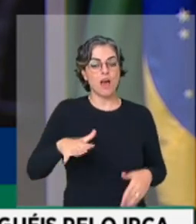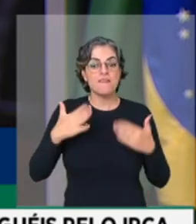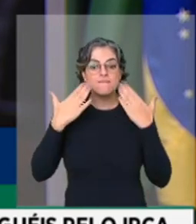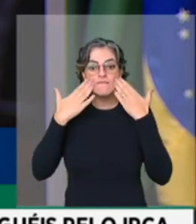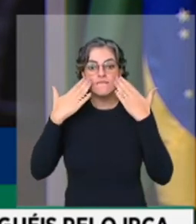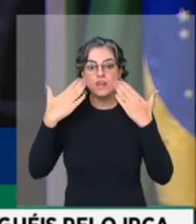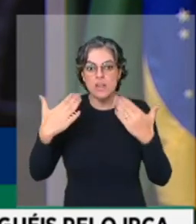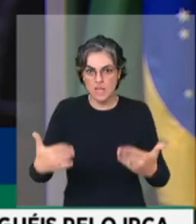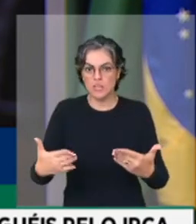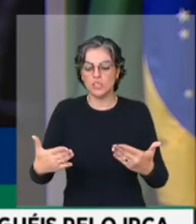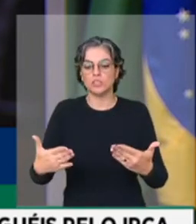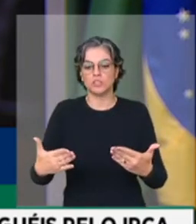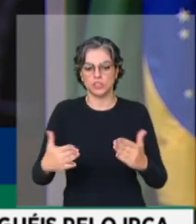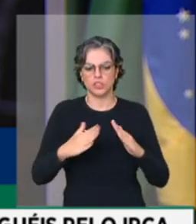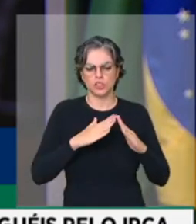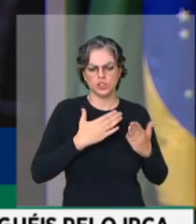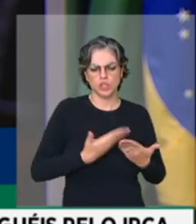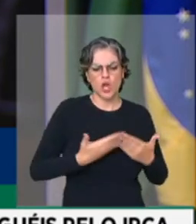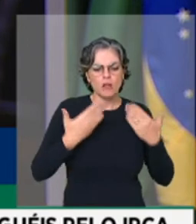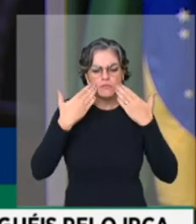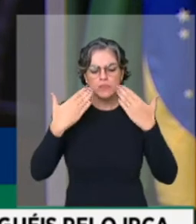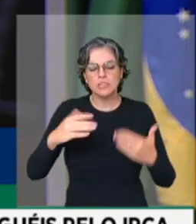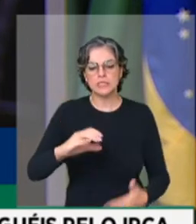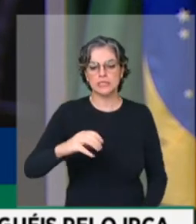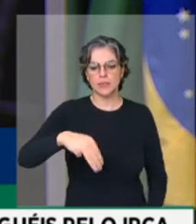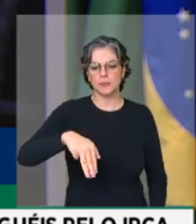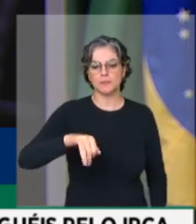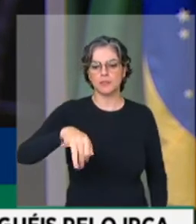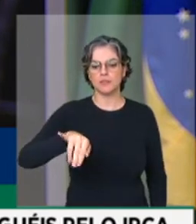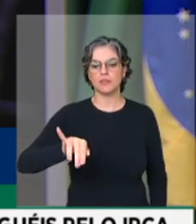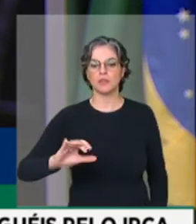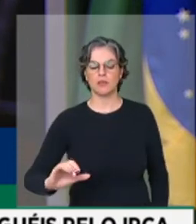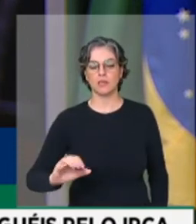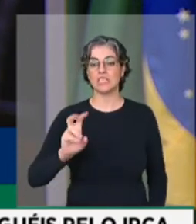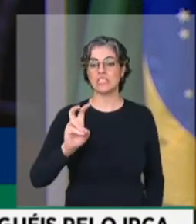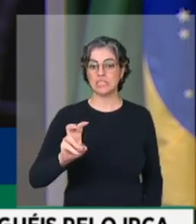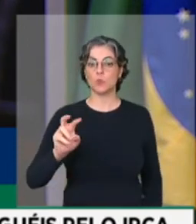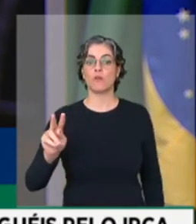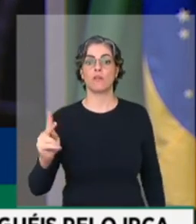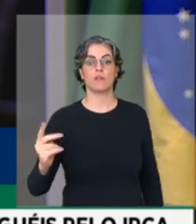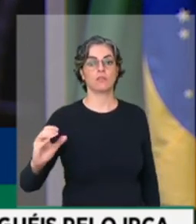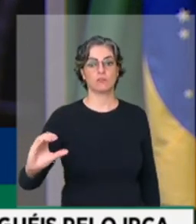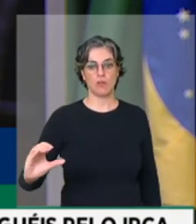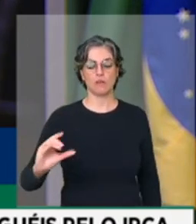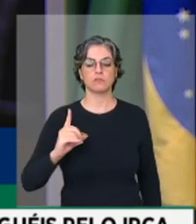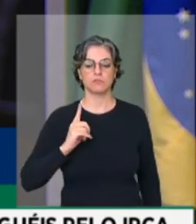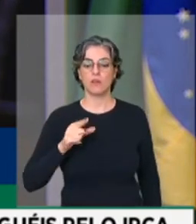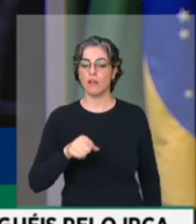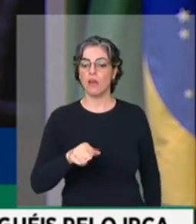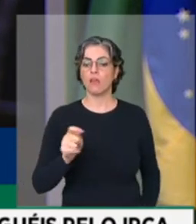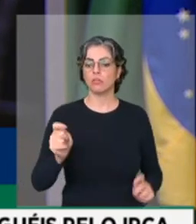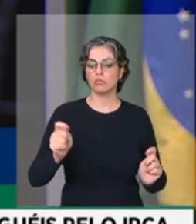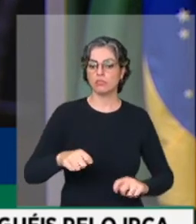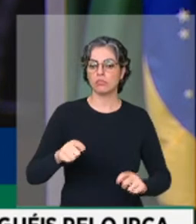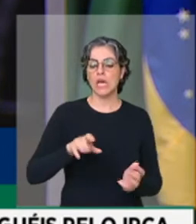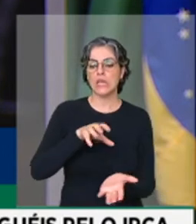SEDIADA A ESCOLA, O SEM NAQUILO DE UMA ÁREA DE 5 HECTARES. PARA QUE SE FOSSE FEITO UM CENTRO DE